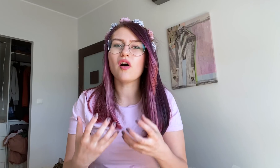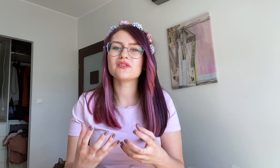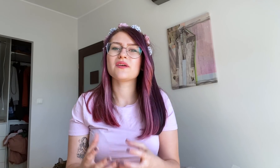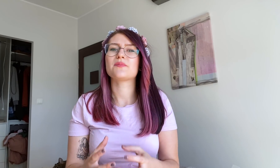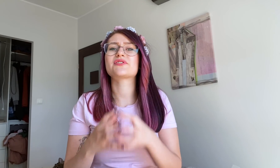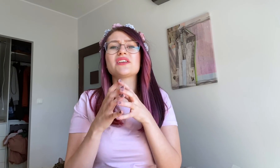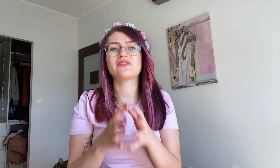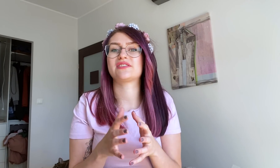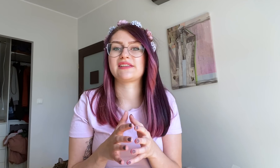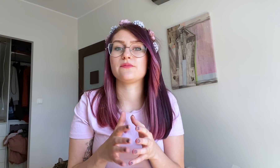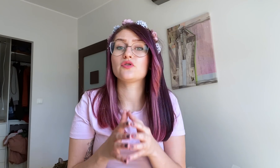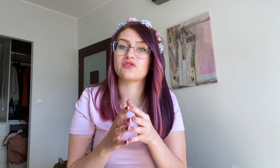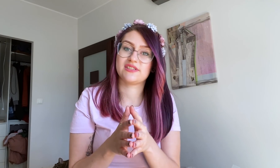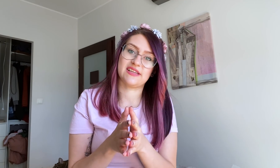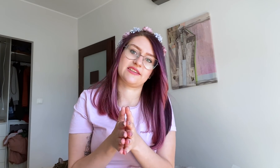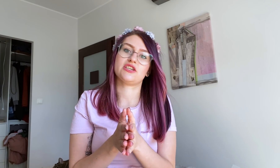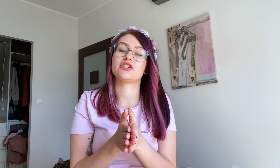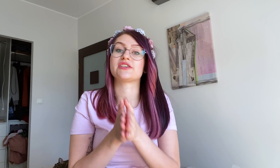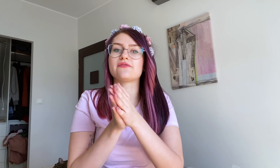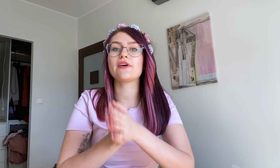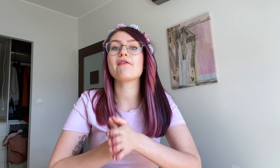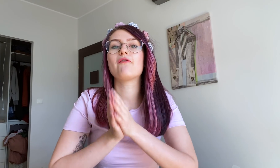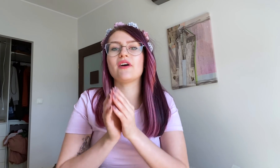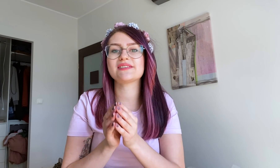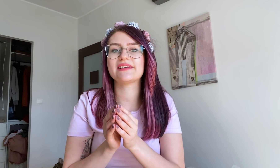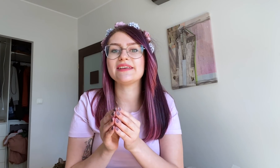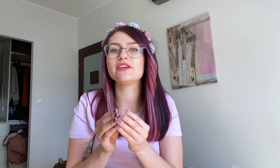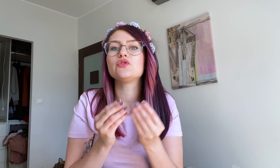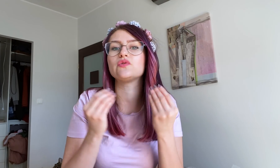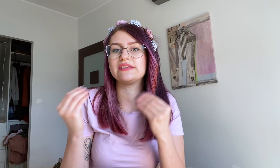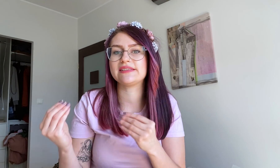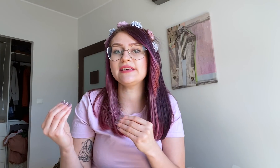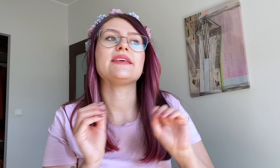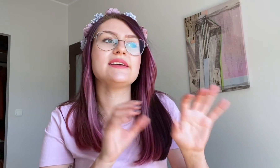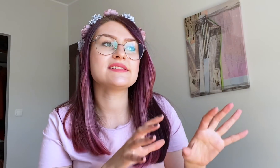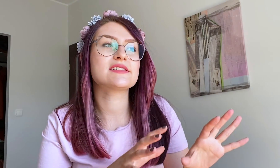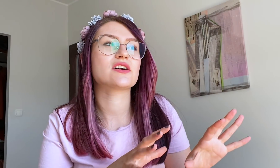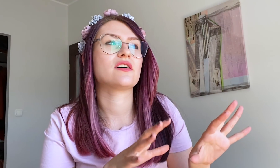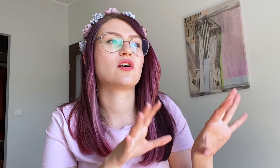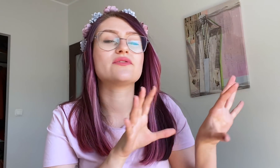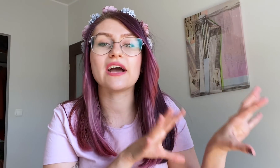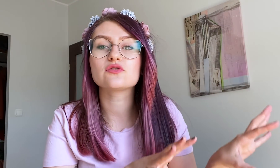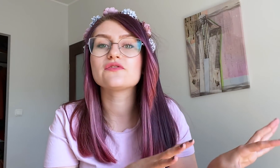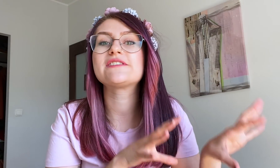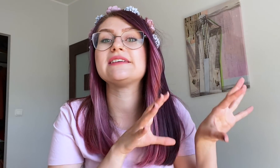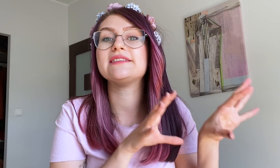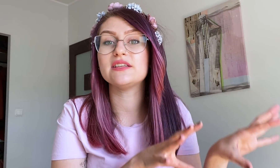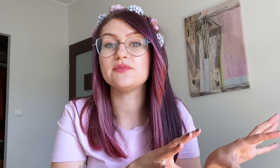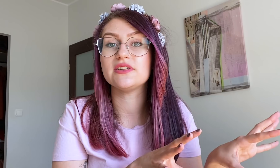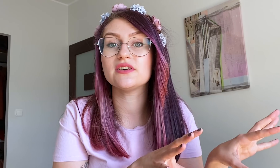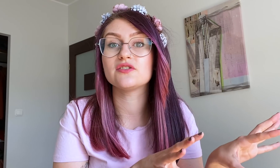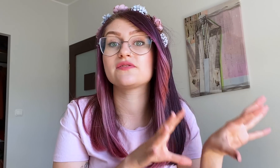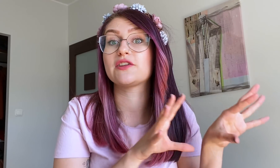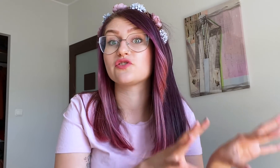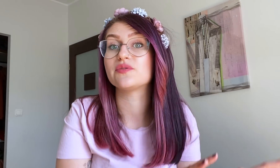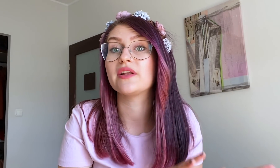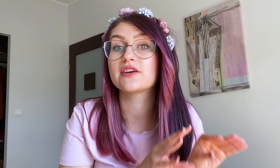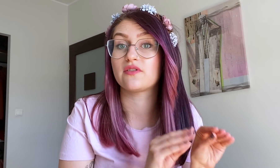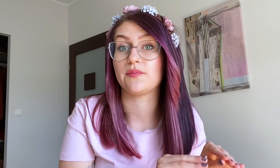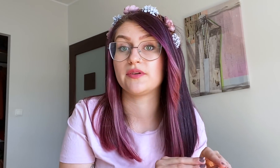on przede wszystkim korzysta też ze swojej własnej intuicji i z kontaktów z innymi doświadczonymi lektorami.